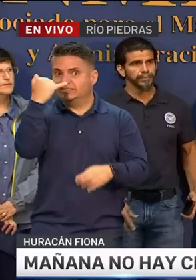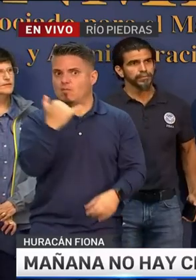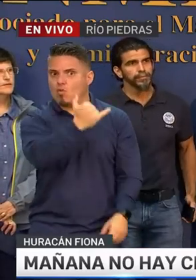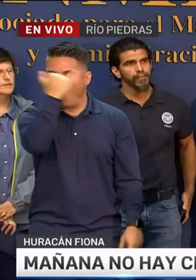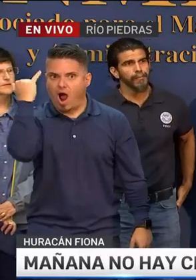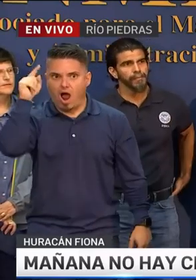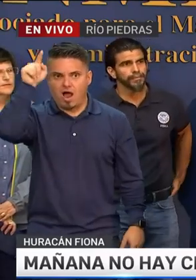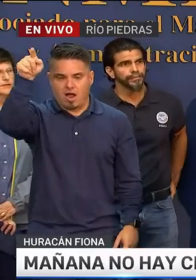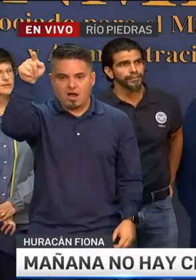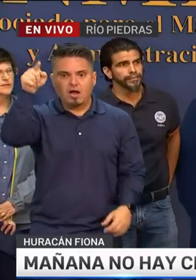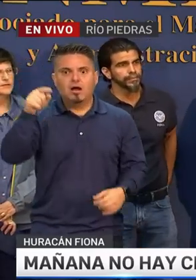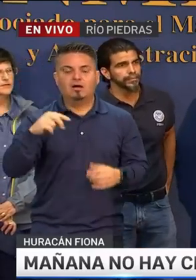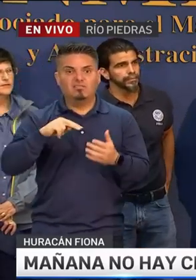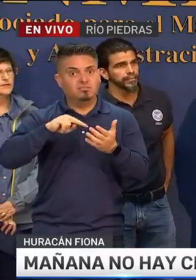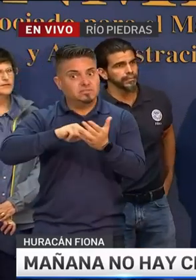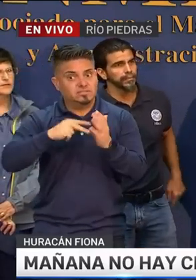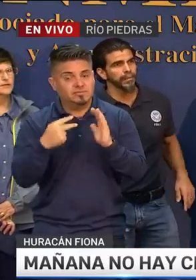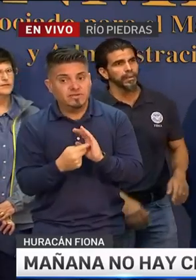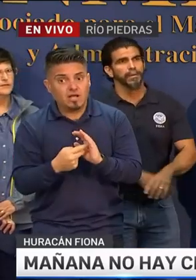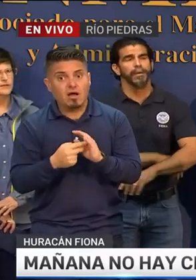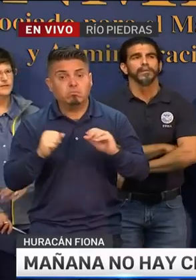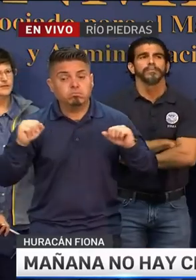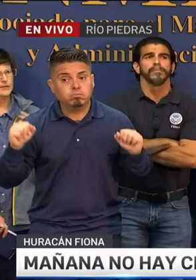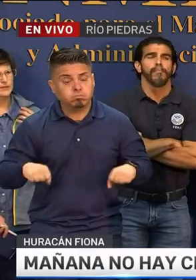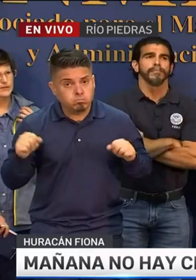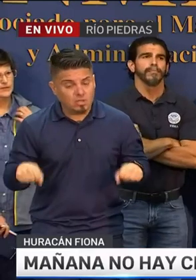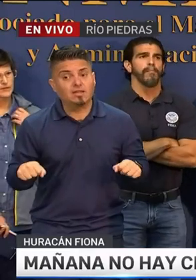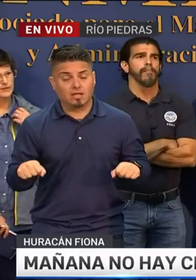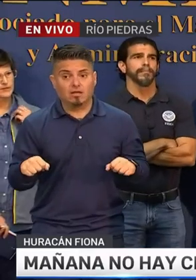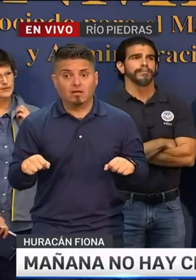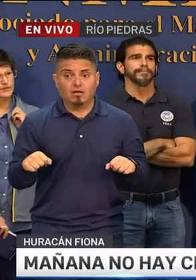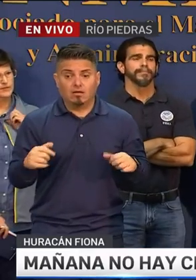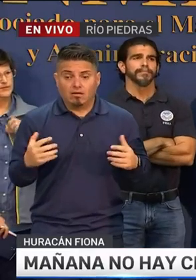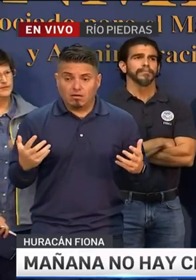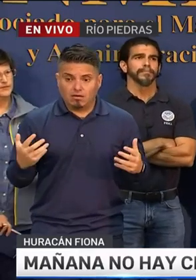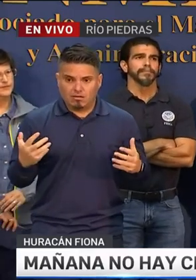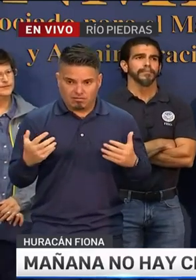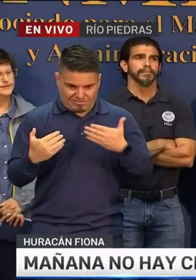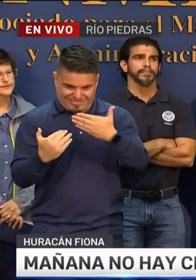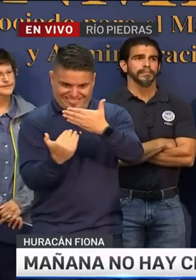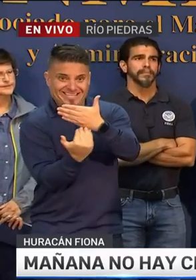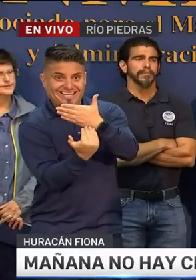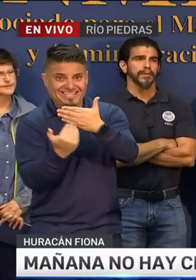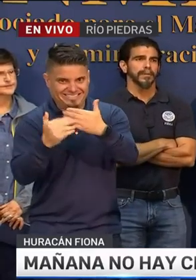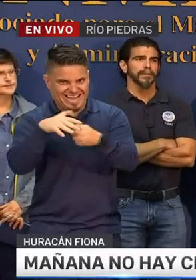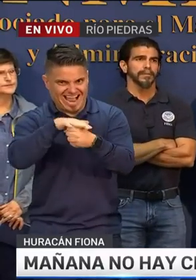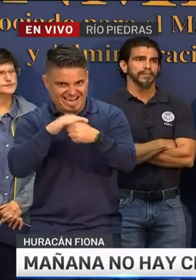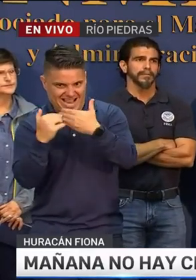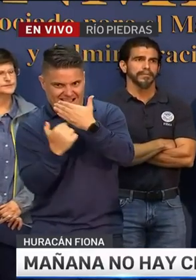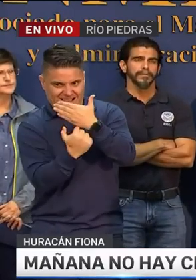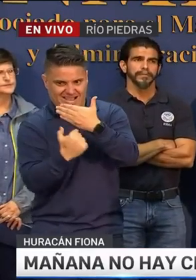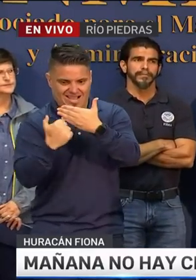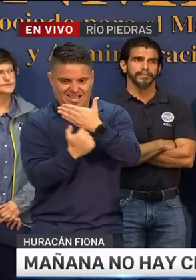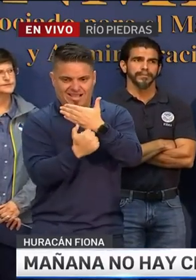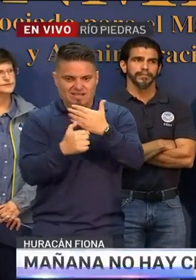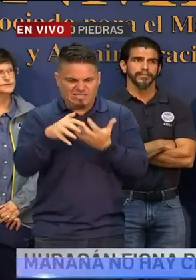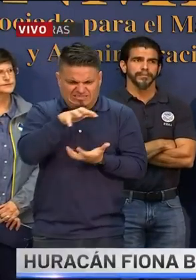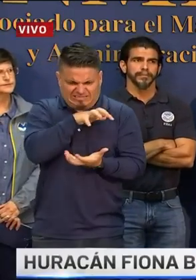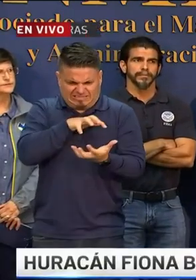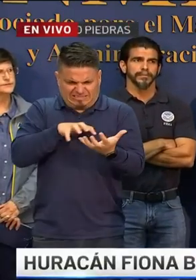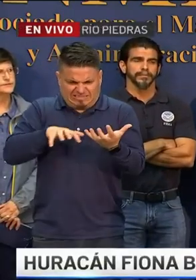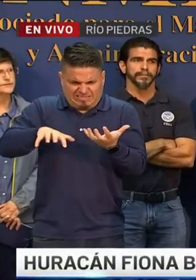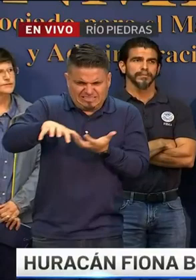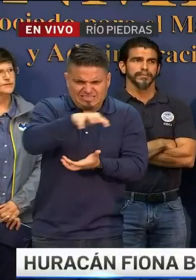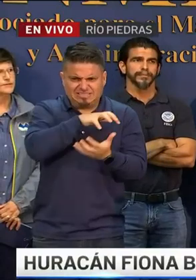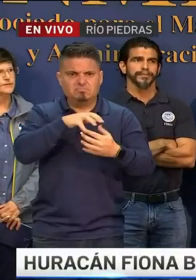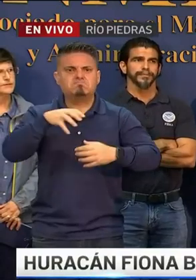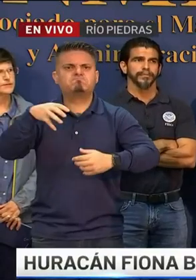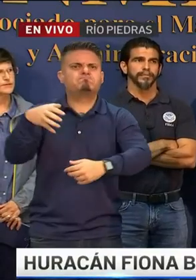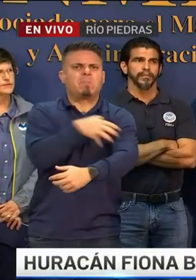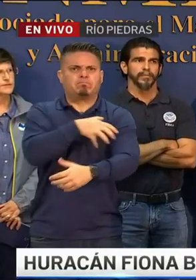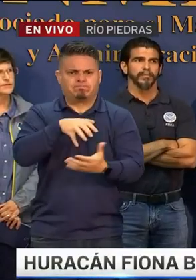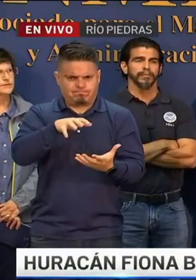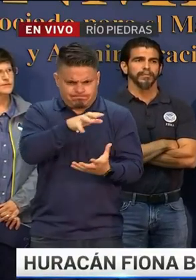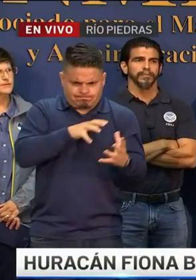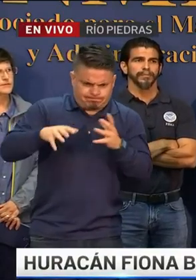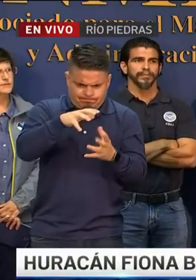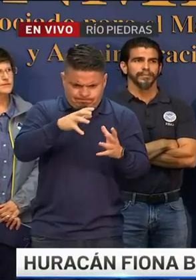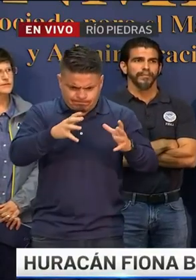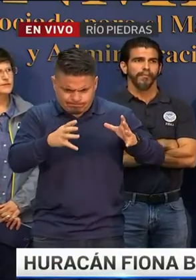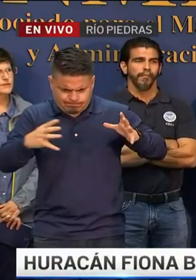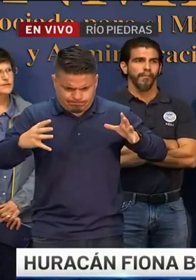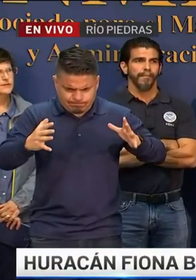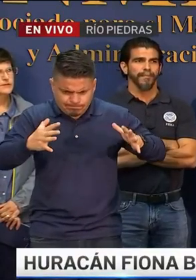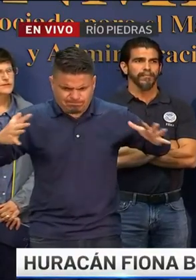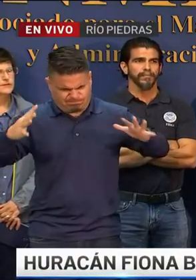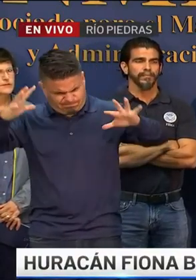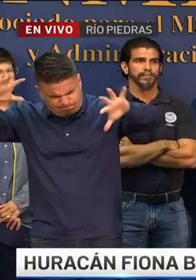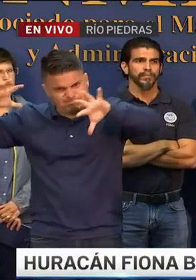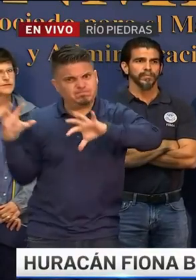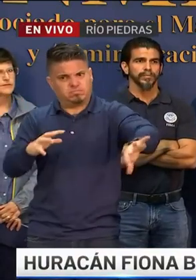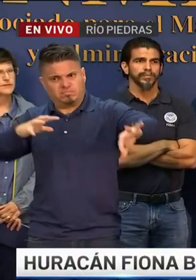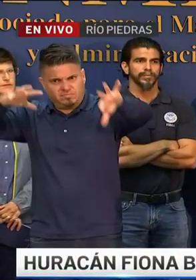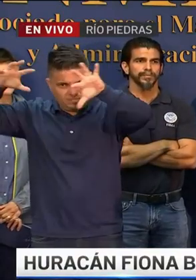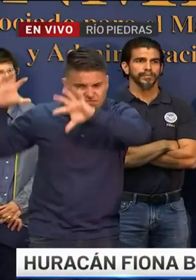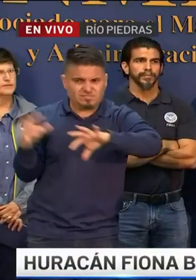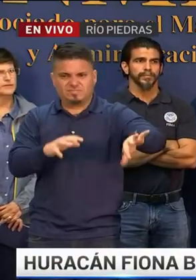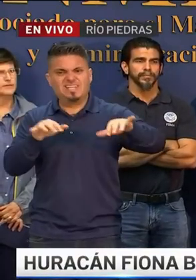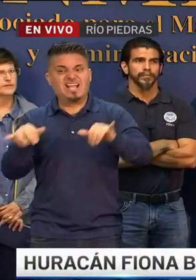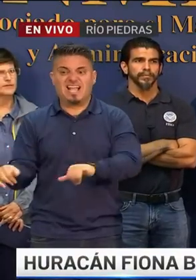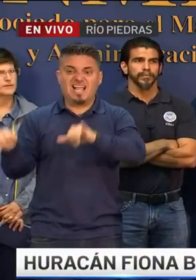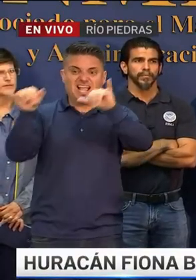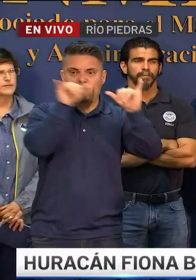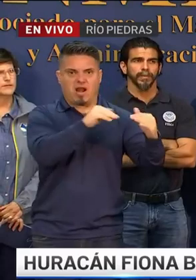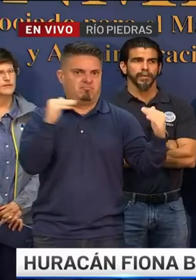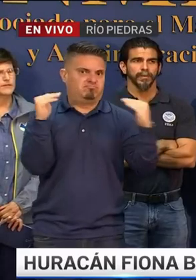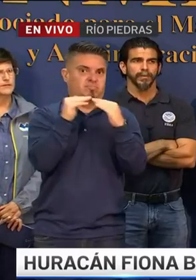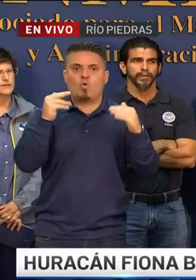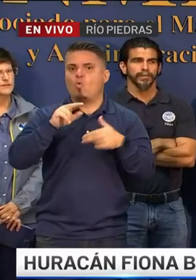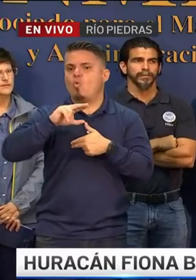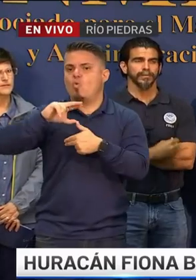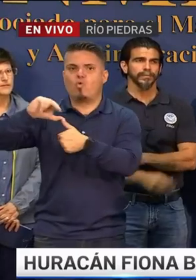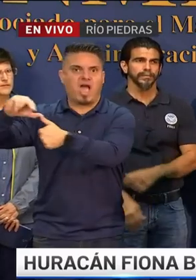GENERADO ENTRE 60 O 70 MPH.